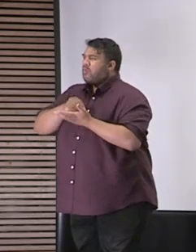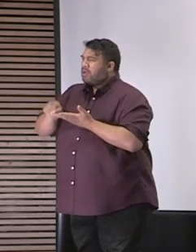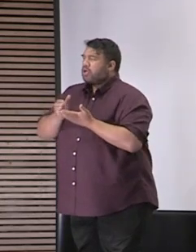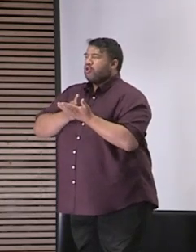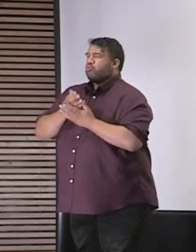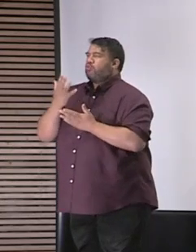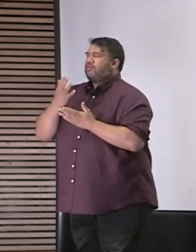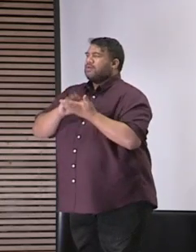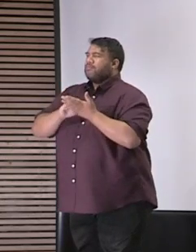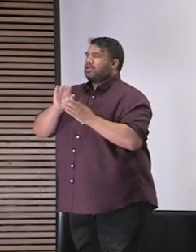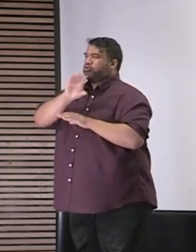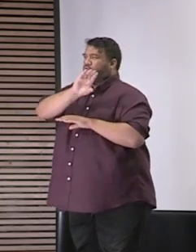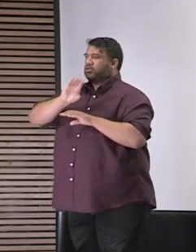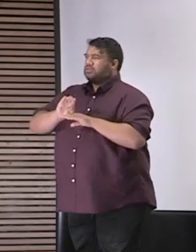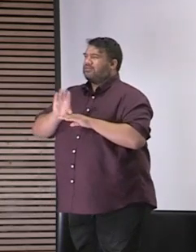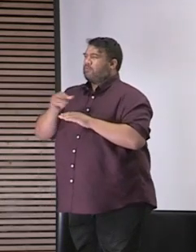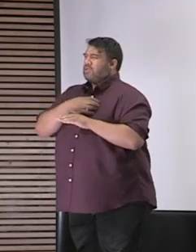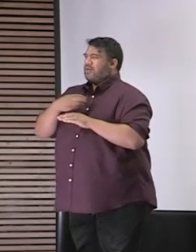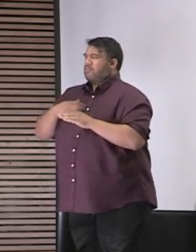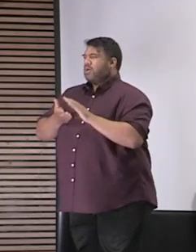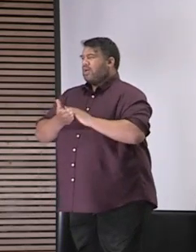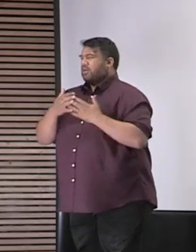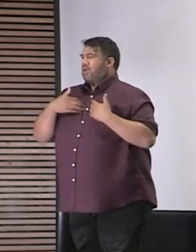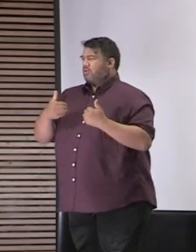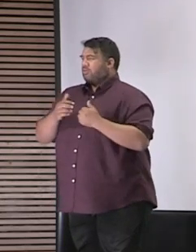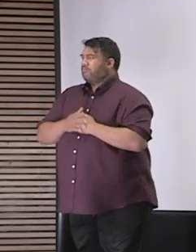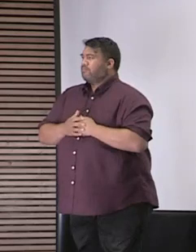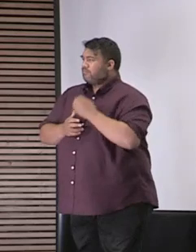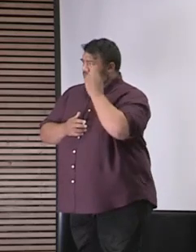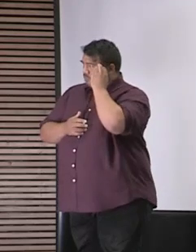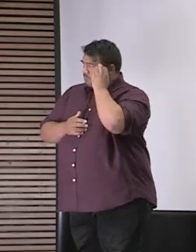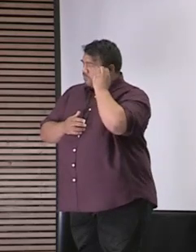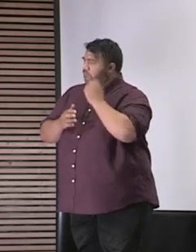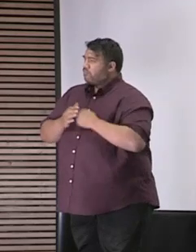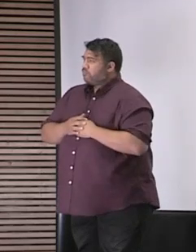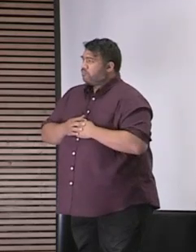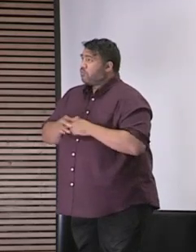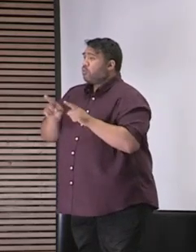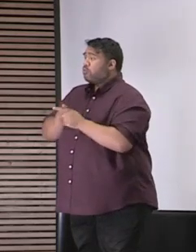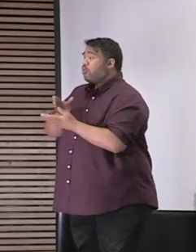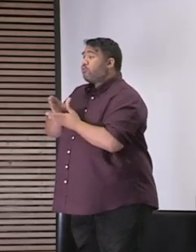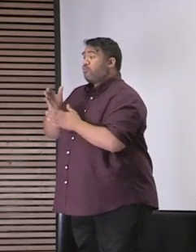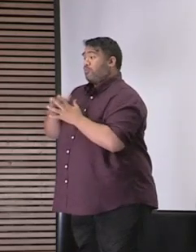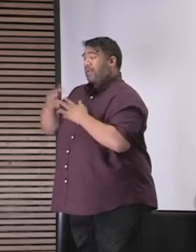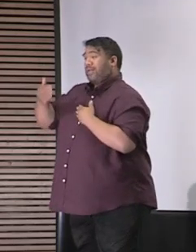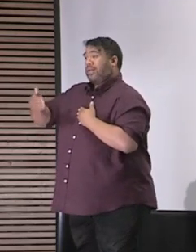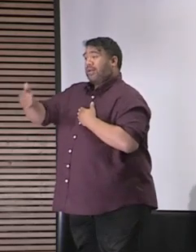Durante la próxima semana hay un par de áreas en las que me gustaría proporcionar más información y solo señalarlas a continuación, una es sobre salud mental y bienestar, una serie de iniciativas que se están implementando para apoyar a las personas en auto